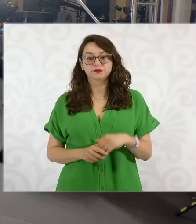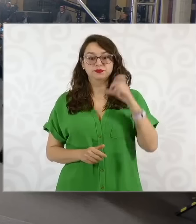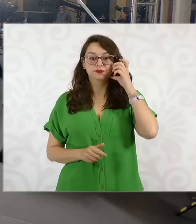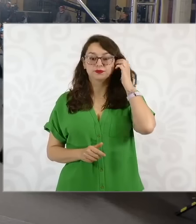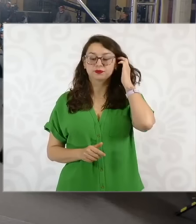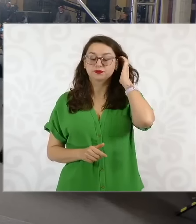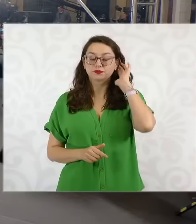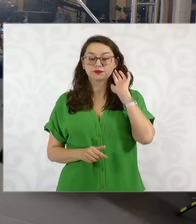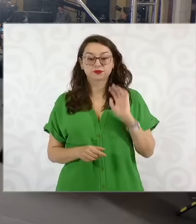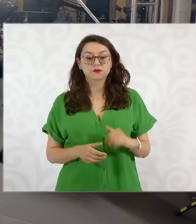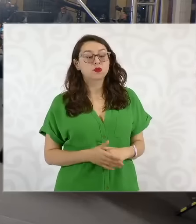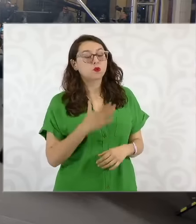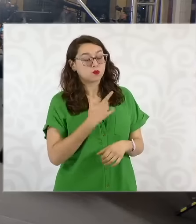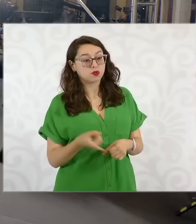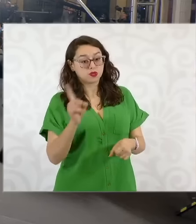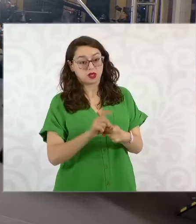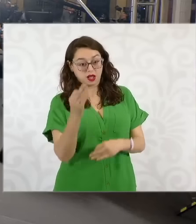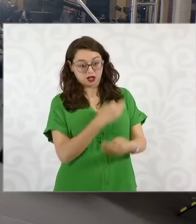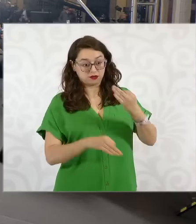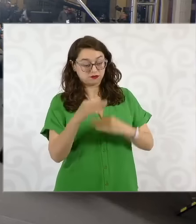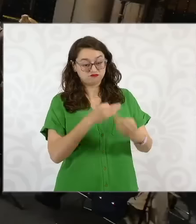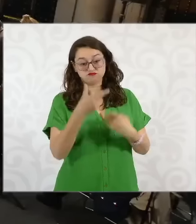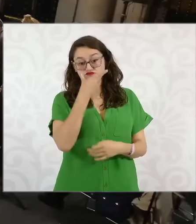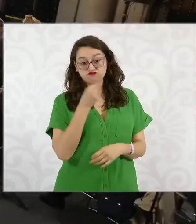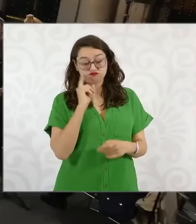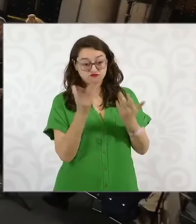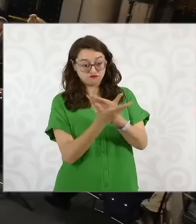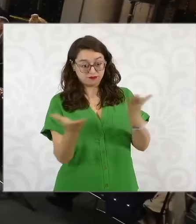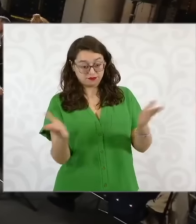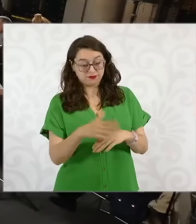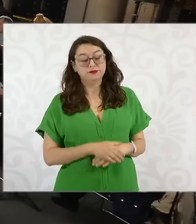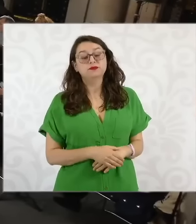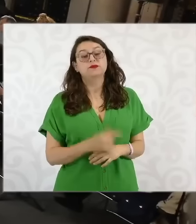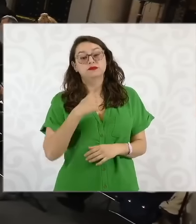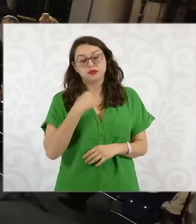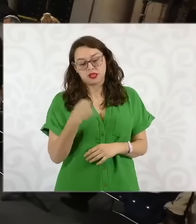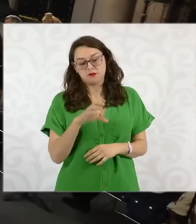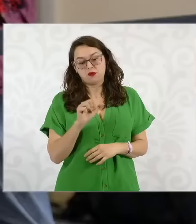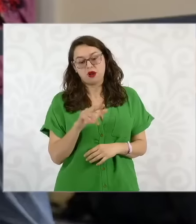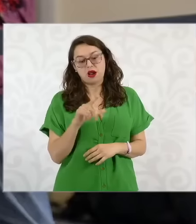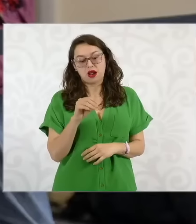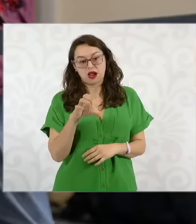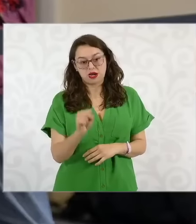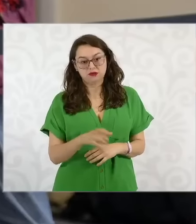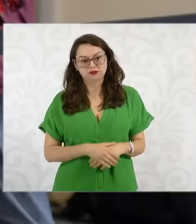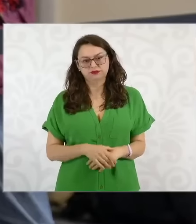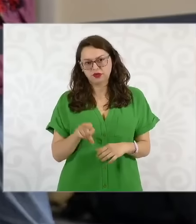buenos días a todas y todos. Carlos Navarro Heraldo, Medio Group. Presidenta, eh, ¿cuál es la fórmula para lograr estos resultados en los 12 indicadores que han expuesto aquí?